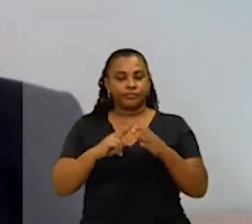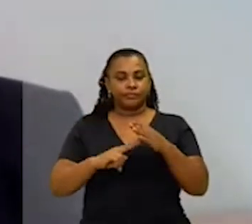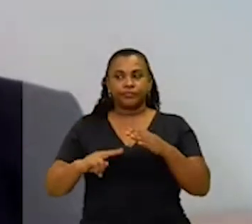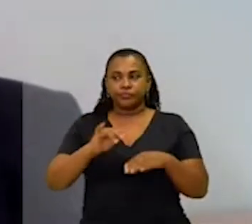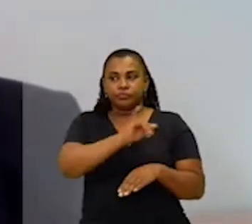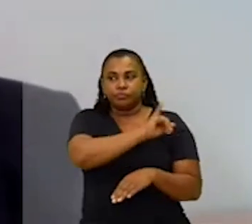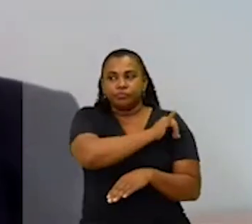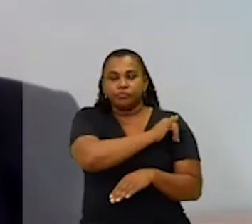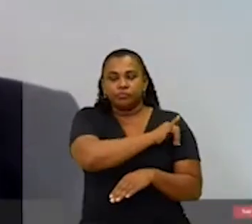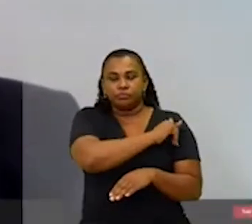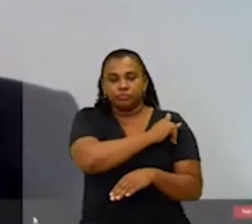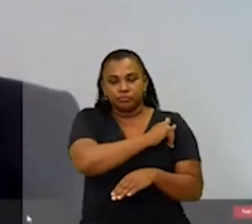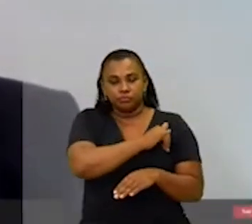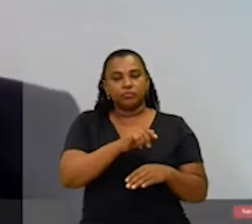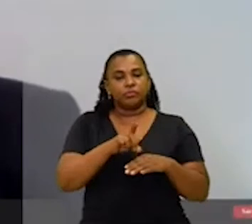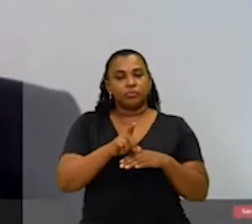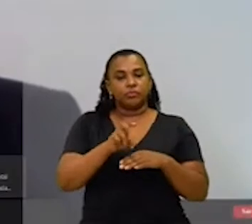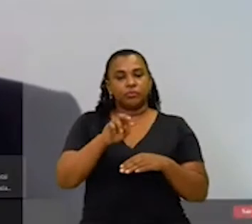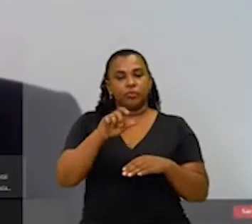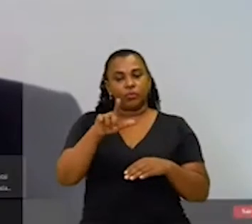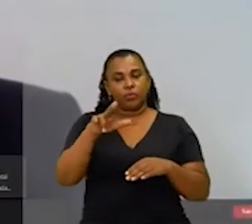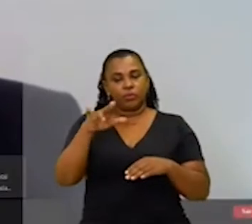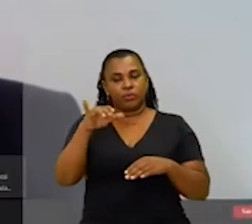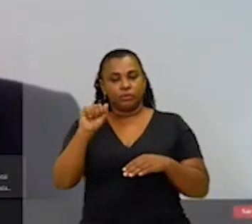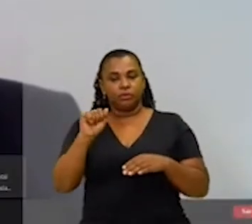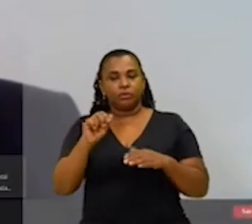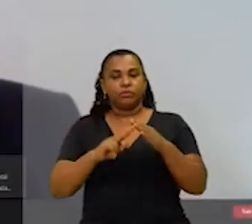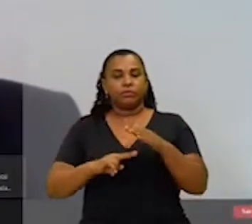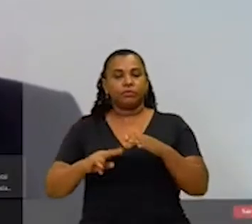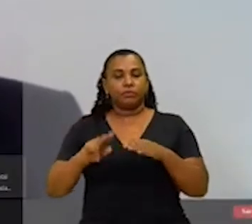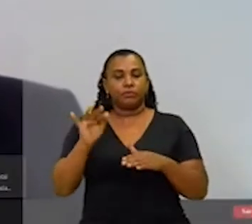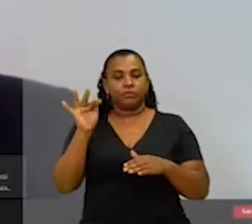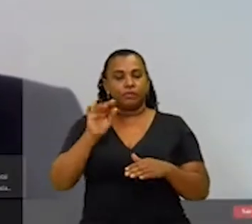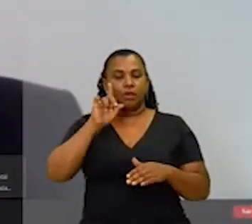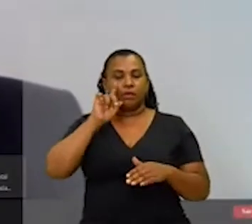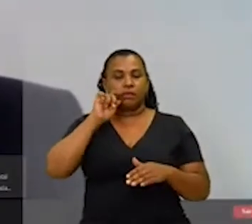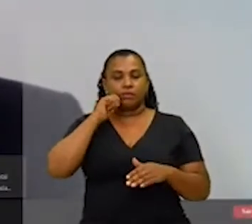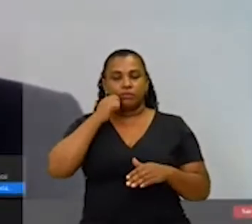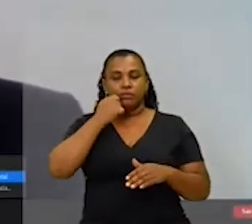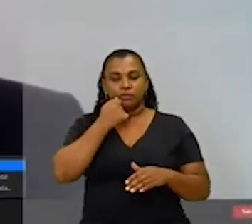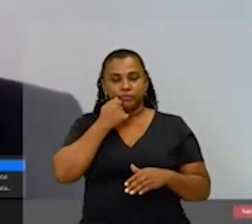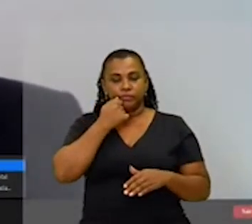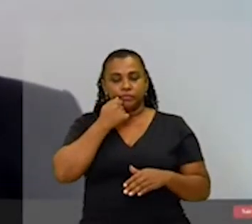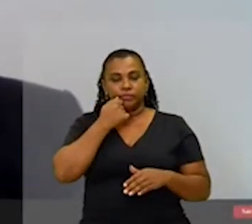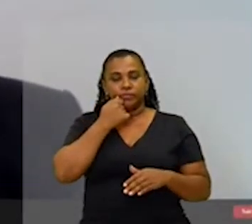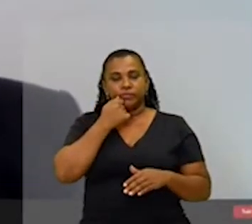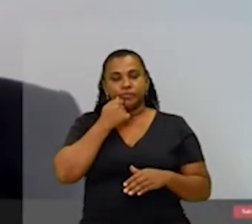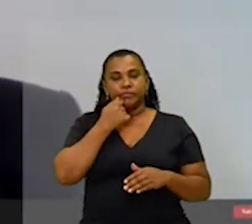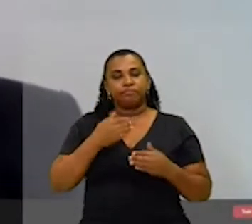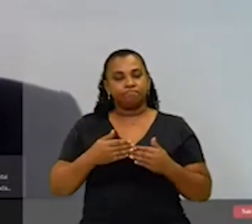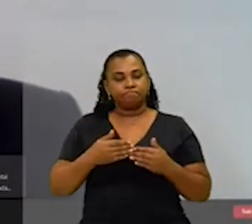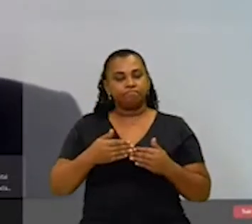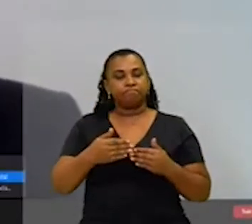Luciana Santana da Universidade Federal de Alagoas buscando atender às boas práticas de